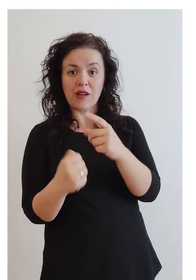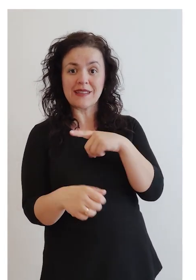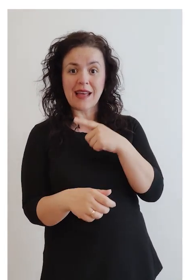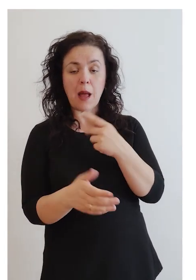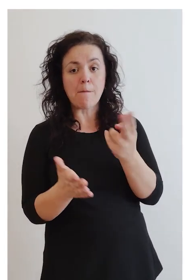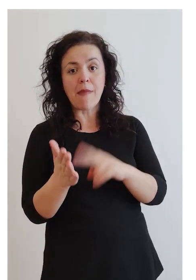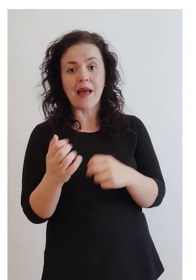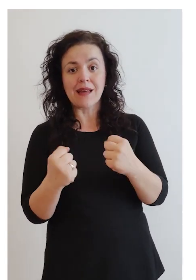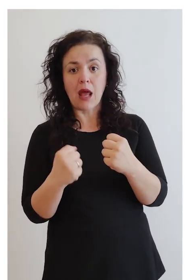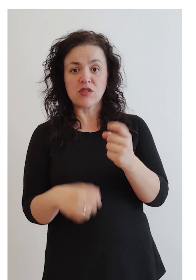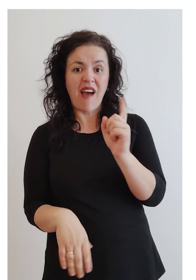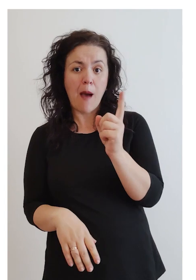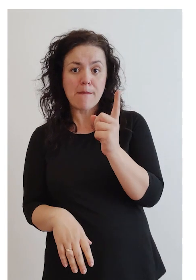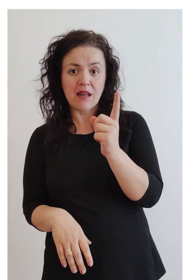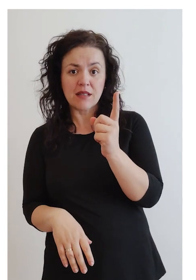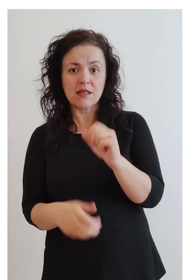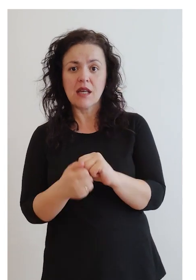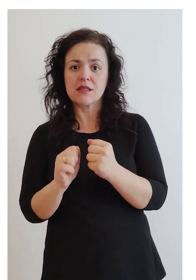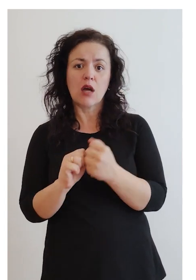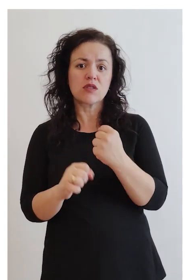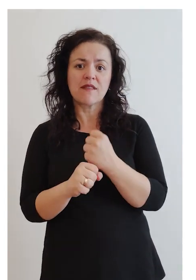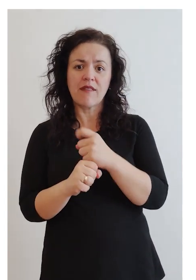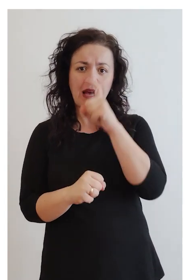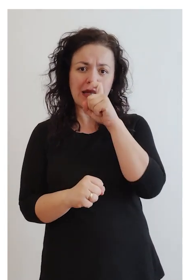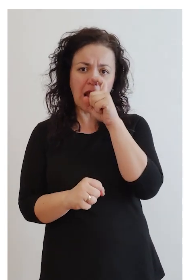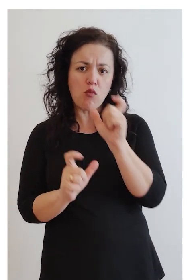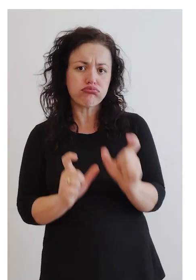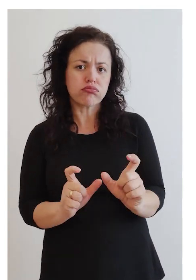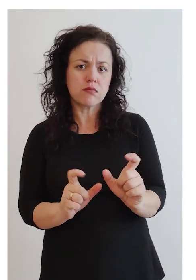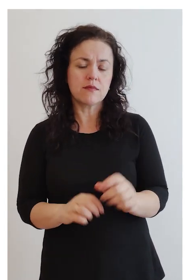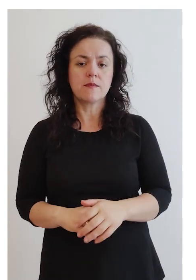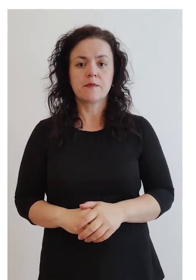Când folosiți o mașină, nu beți în timp ce conduceți.